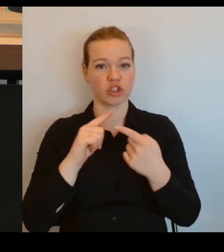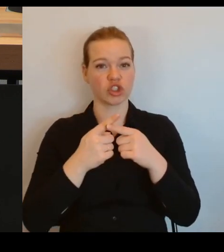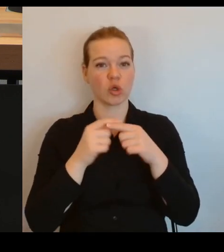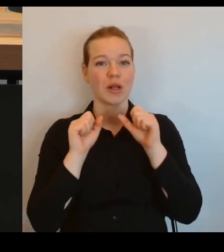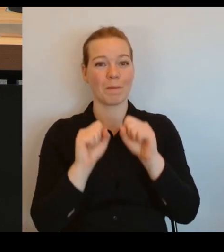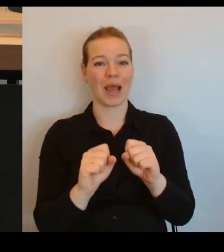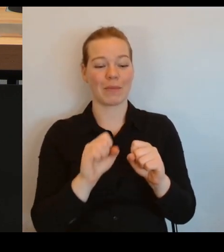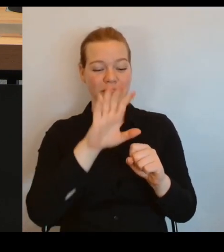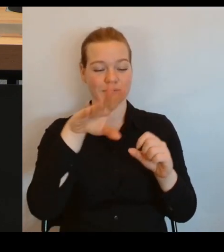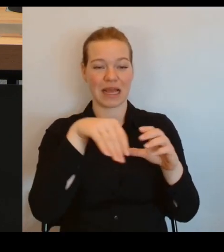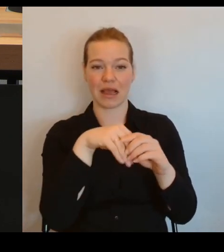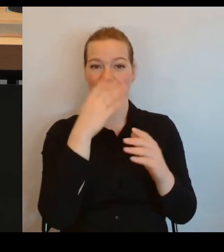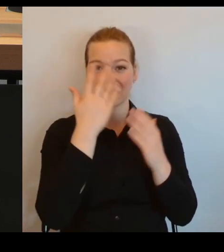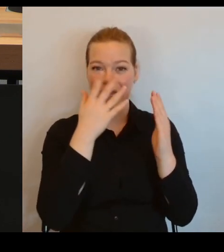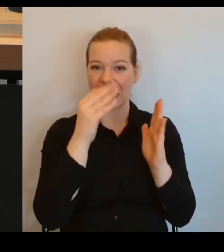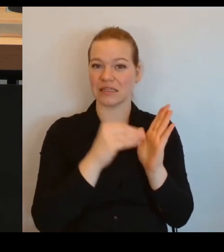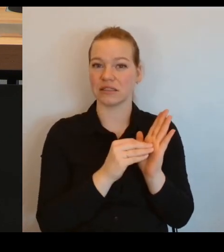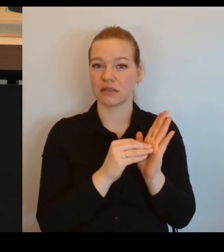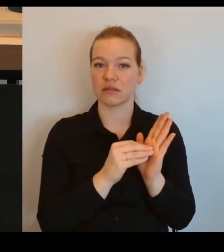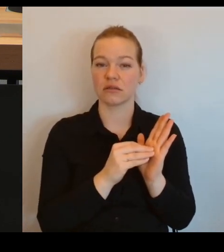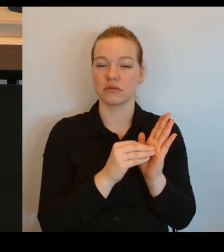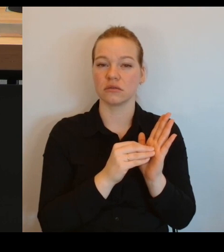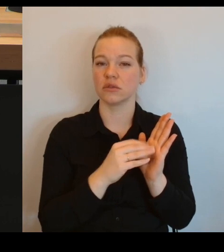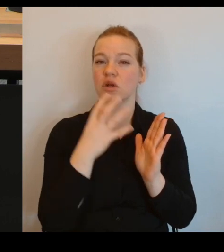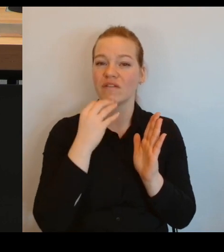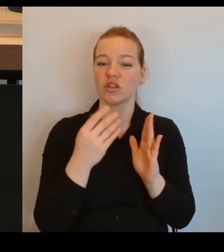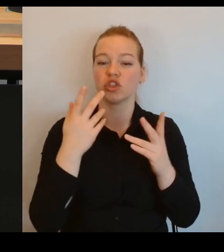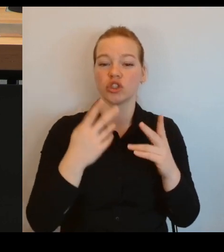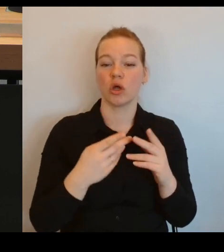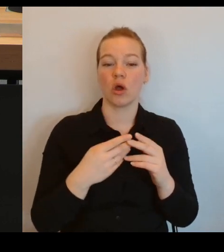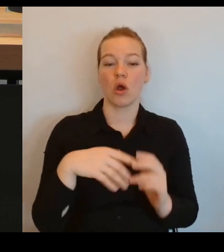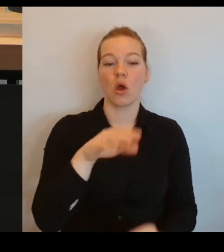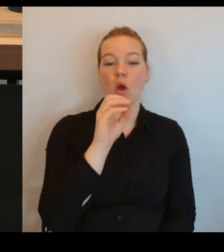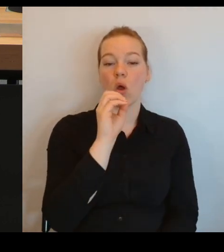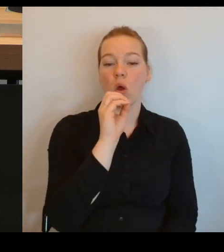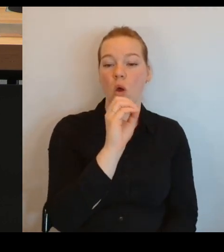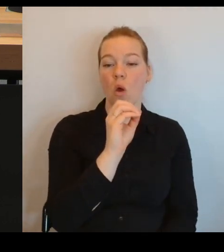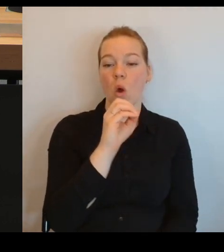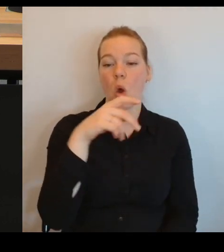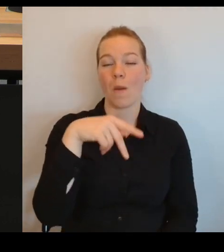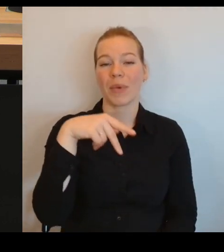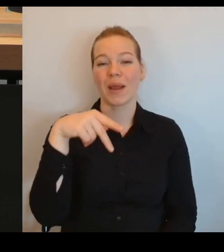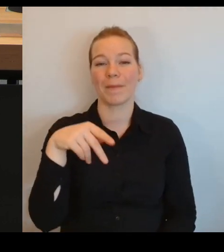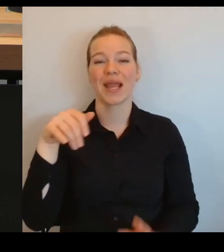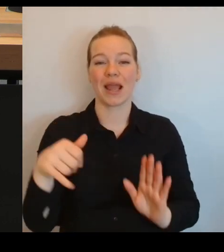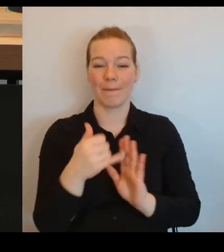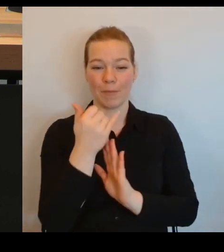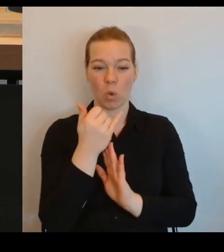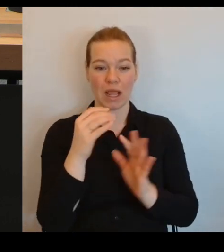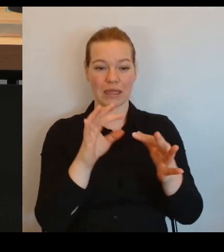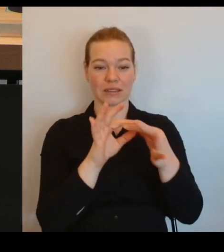der Schuldenbremse zu unterbinden. Wir zählen darauf, dass Sie auch weiterhin zu dieser Politik stehen und sich den Privatisierungsfantasien